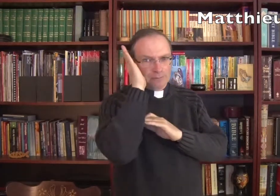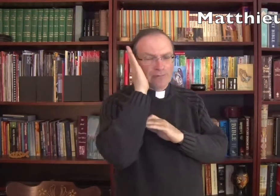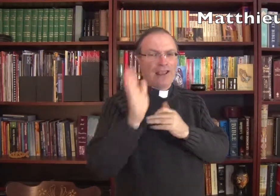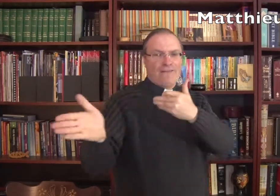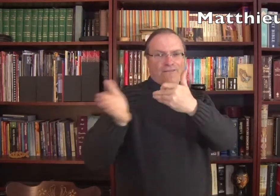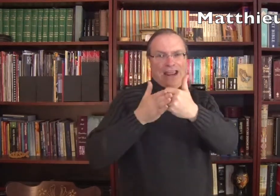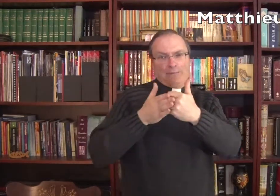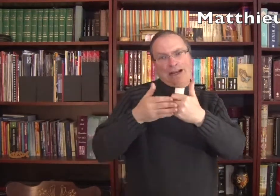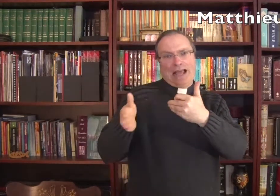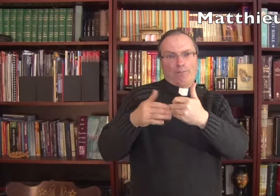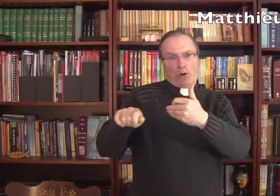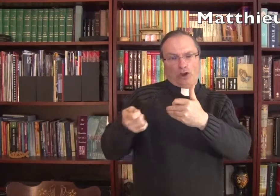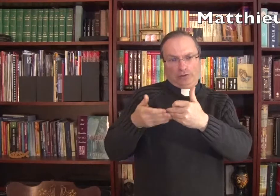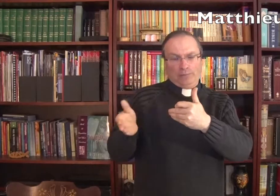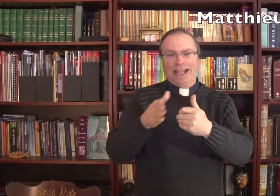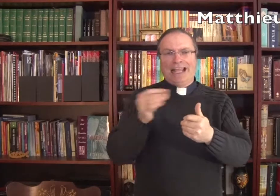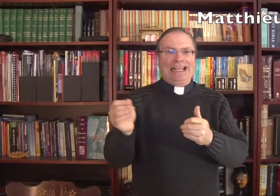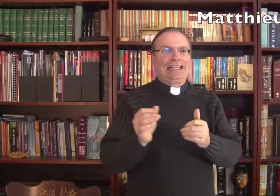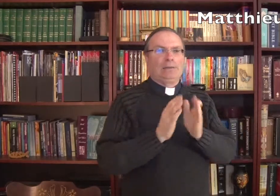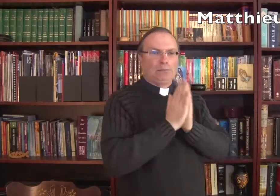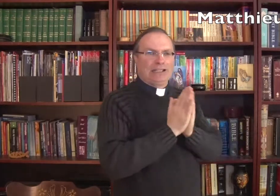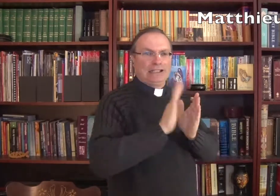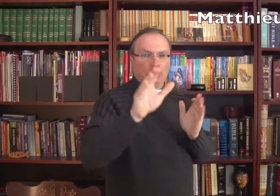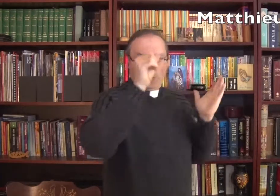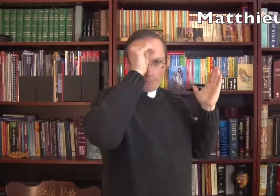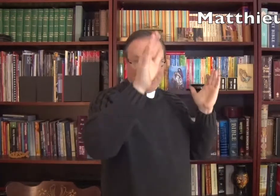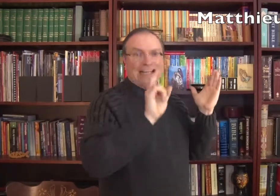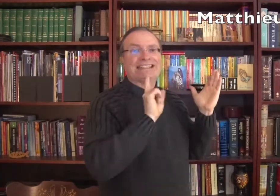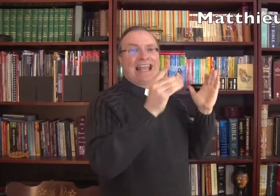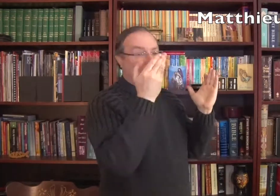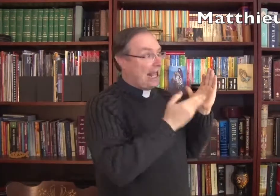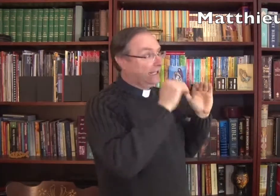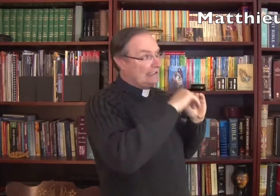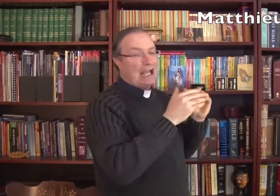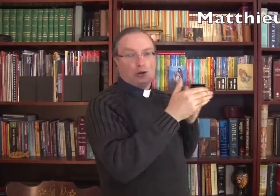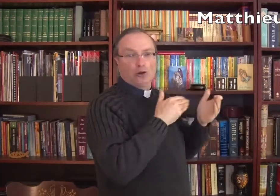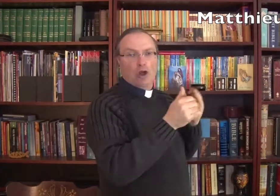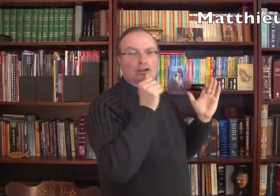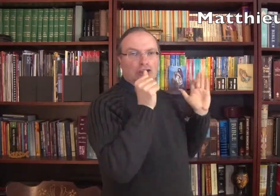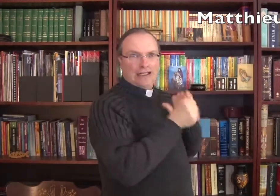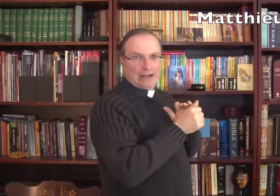ferme ta porte et prie ton Père qui est là dans le lieu secret;